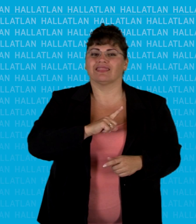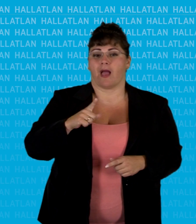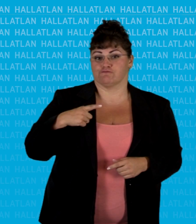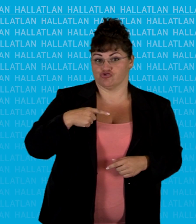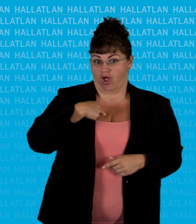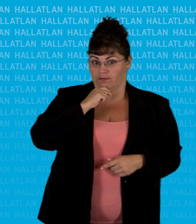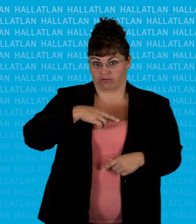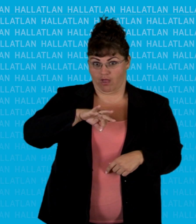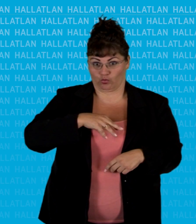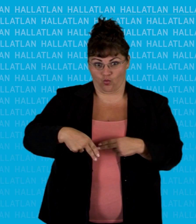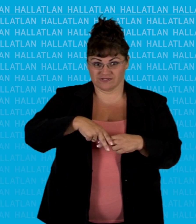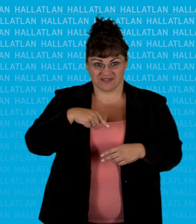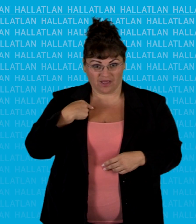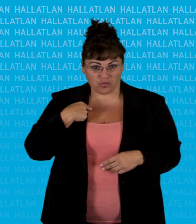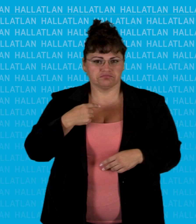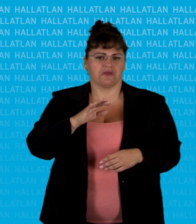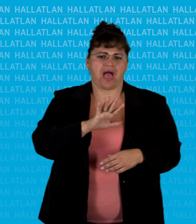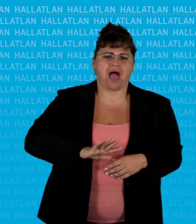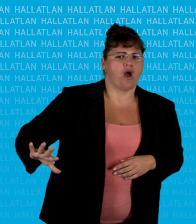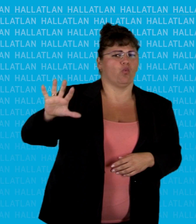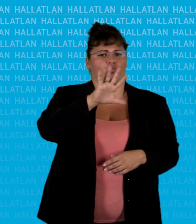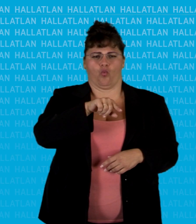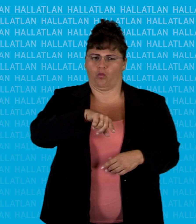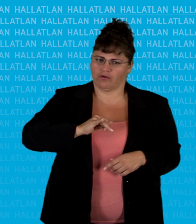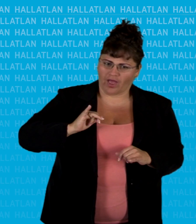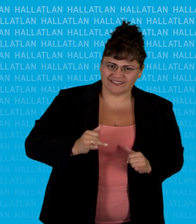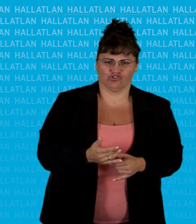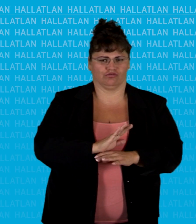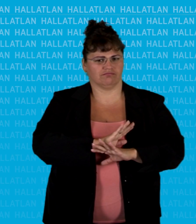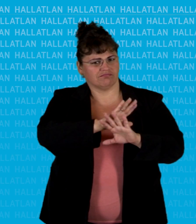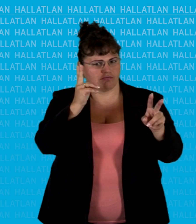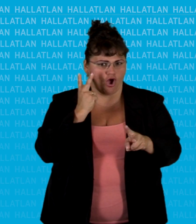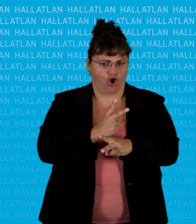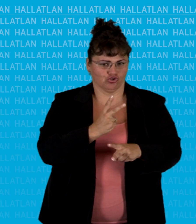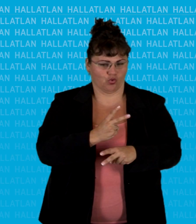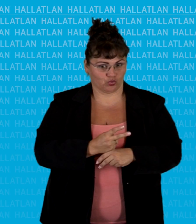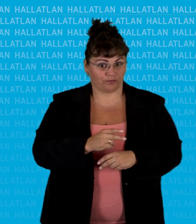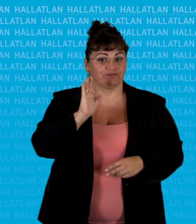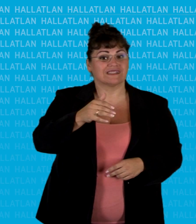Nemcsak nálunk, hanem az európai átlagot tekintve is